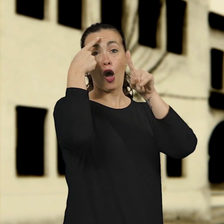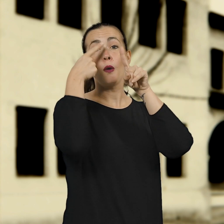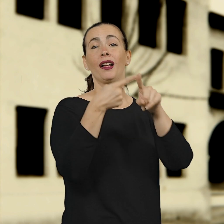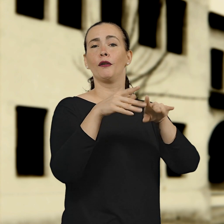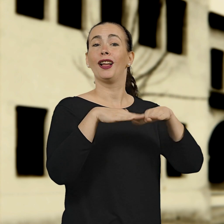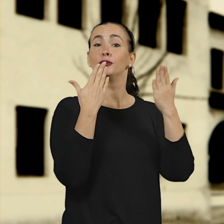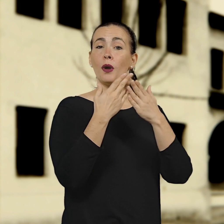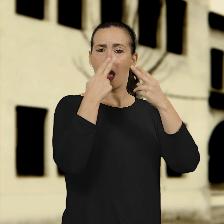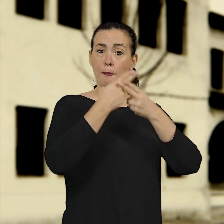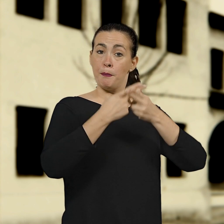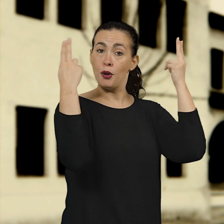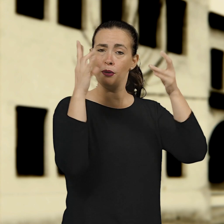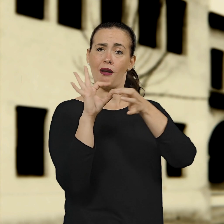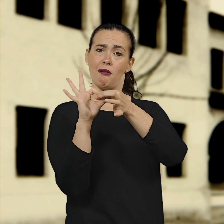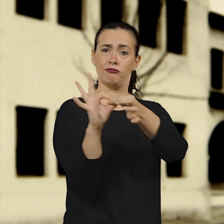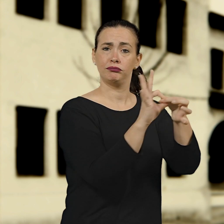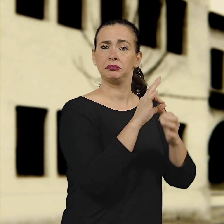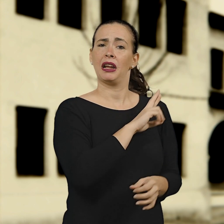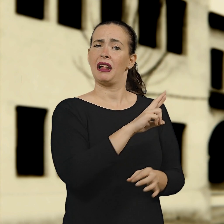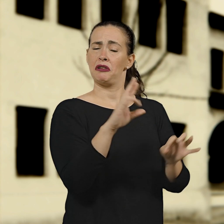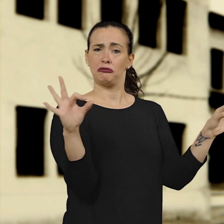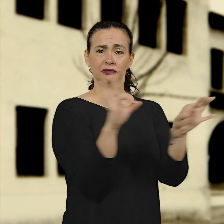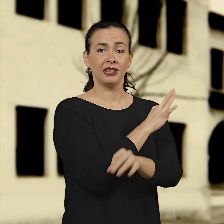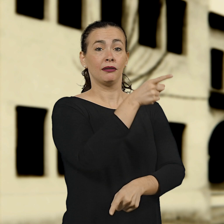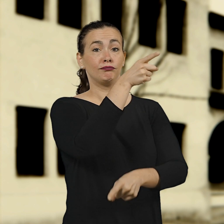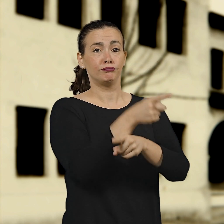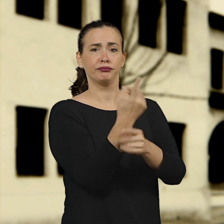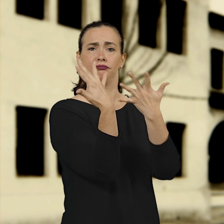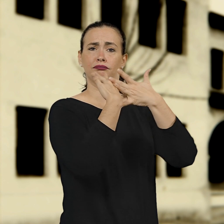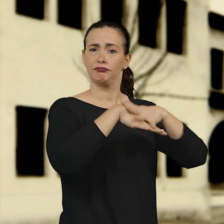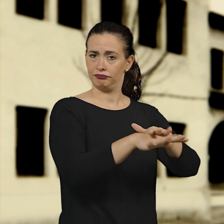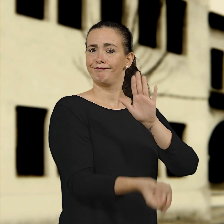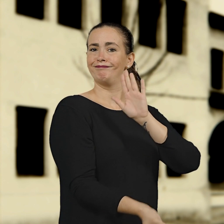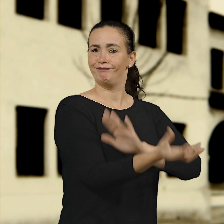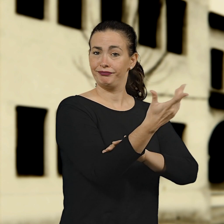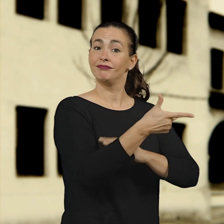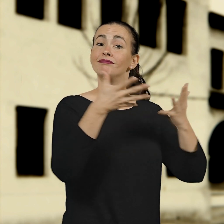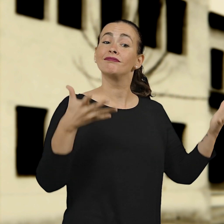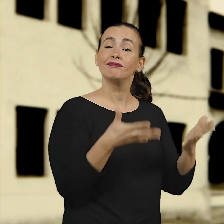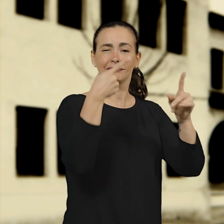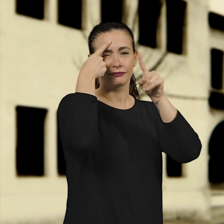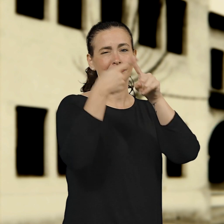que tenia per objectiu la creació d’una escola pública, unificada, laica, obligatòria, mixta